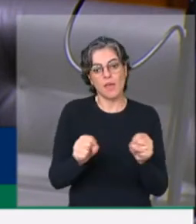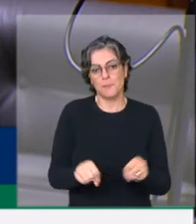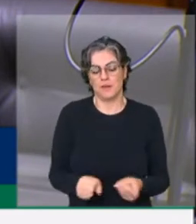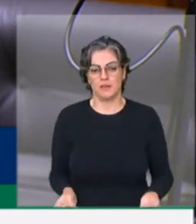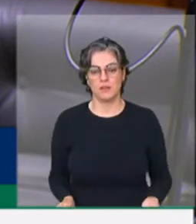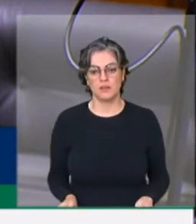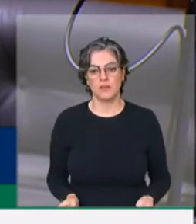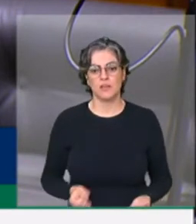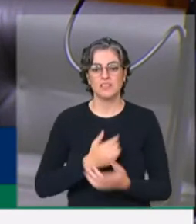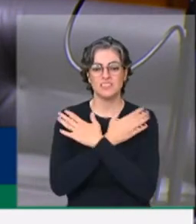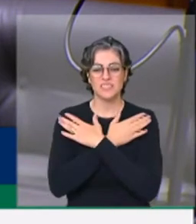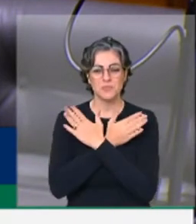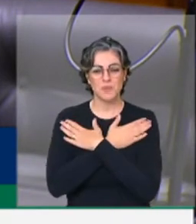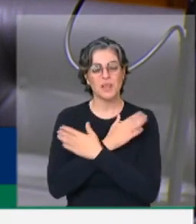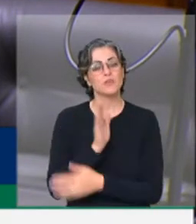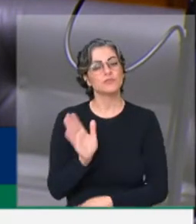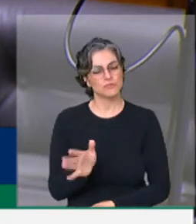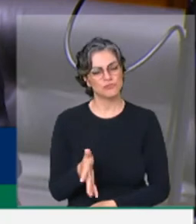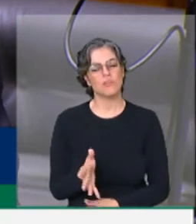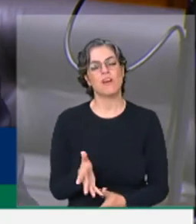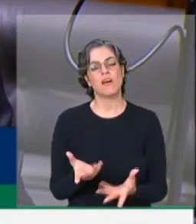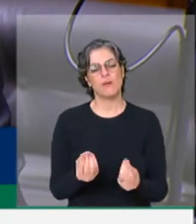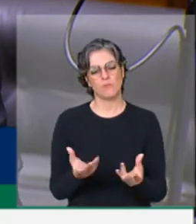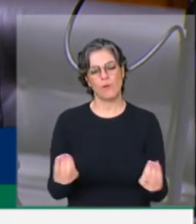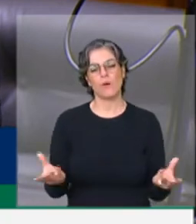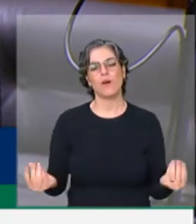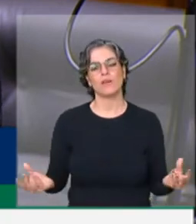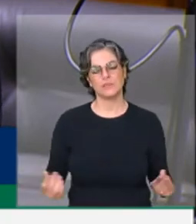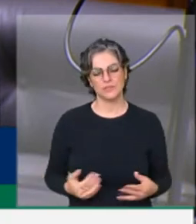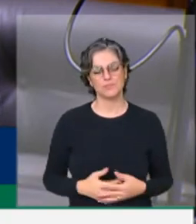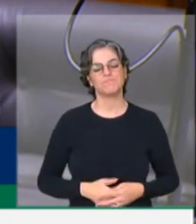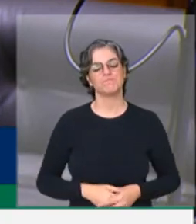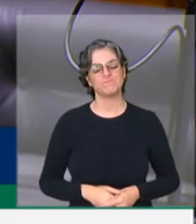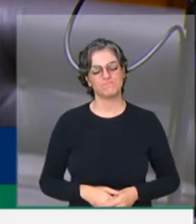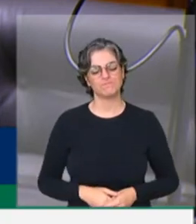EMPRESAS QUEBRANDO TAMBÉM. DESEMPREGO. JÁ BATE A PORTA DE MUITAS PESSOAS. E NÓS